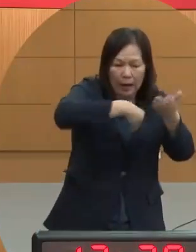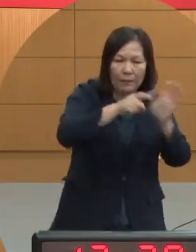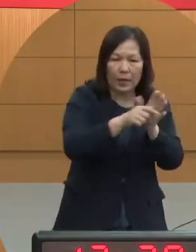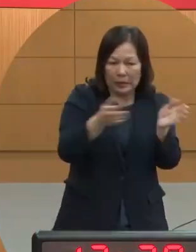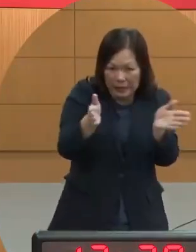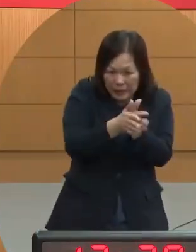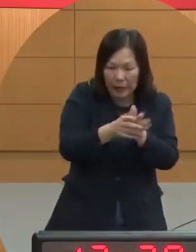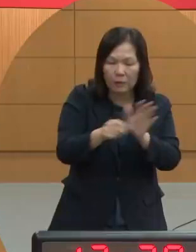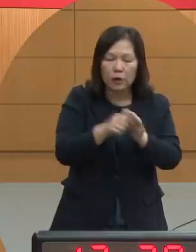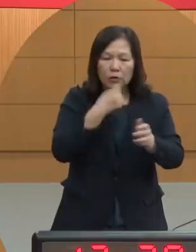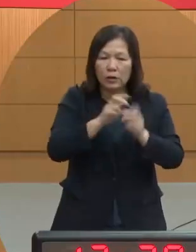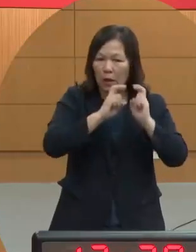高捷應該拉到屏北